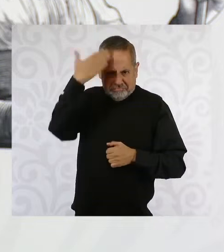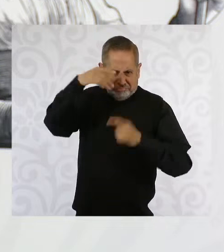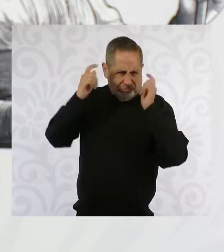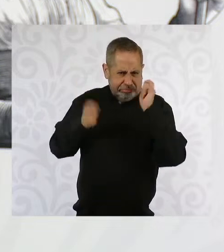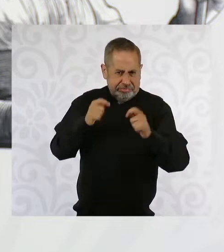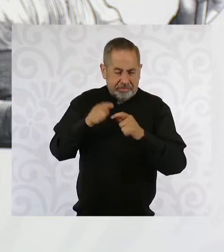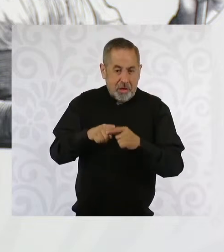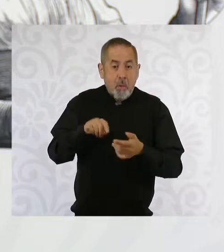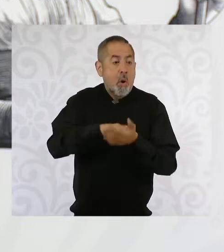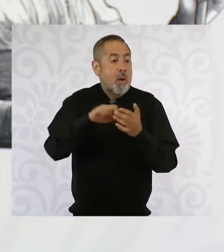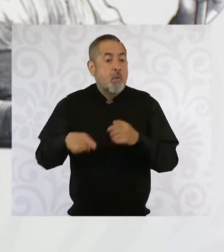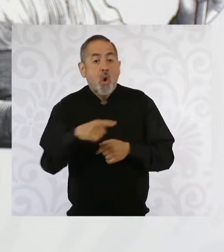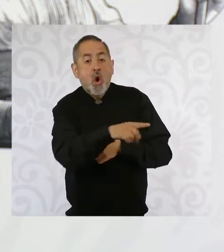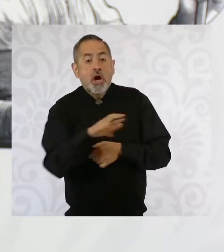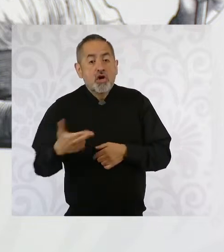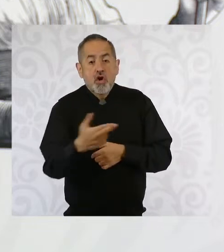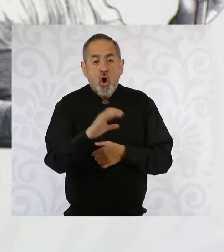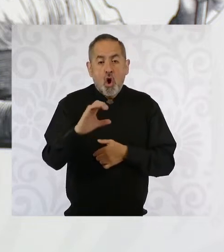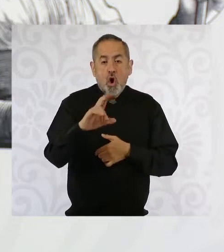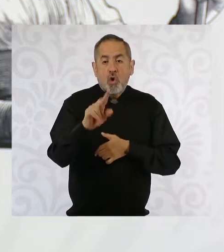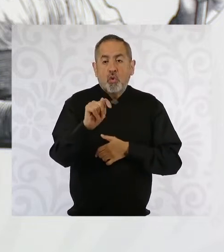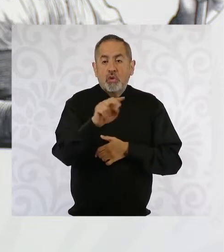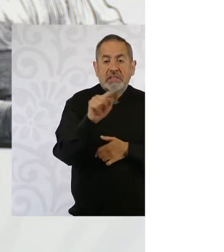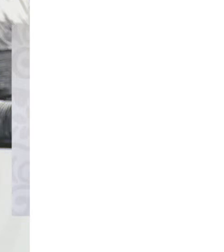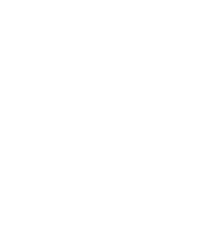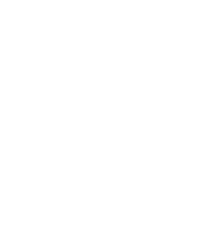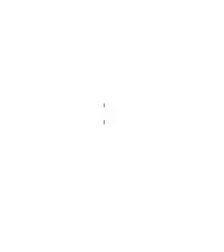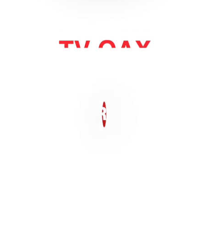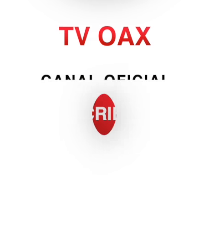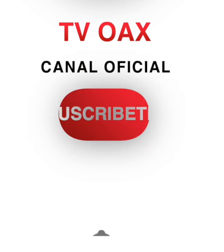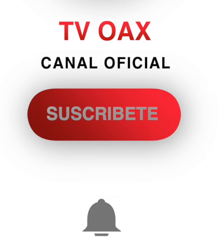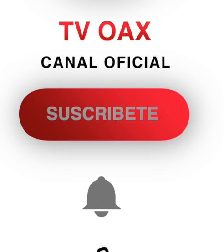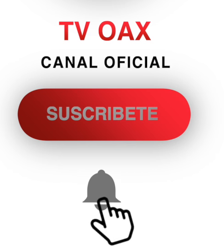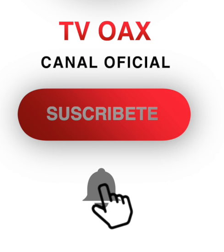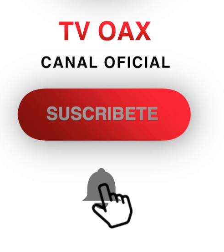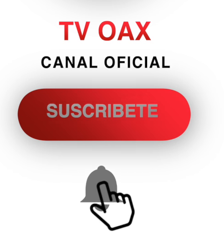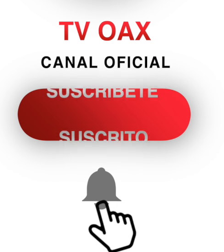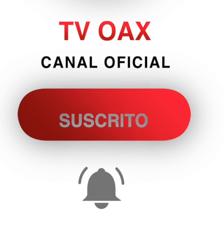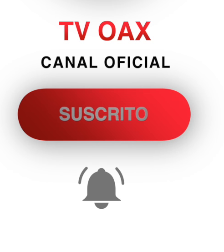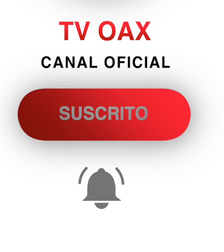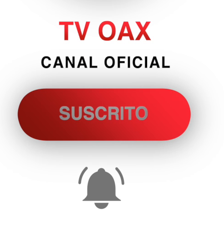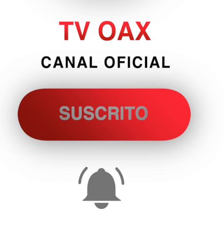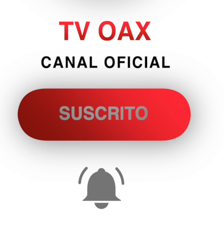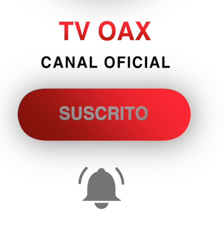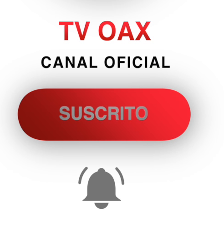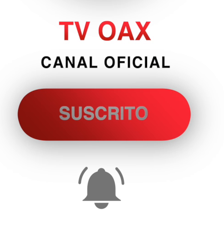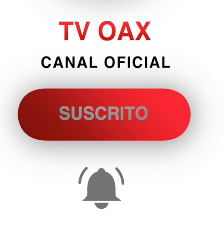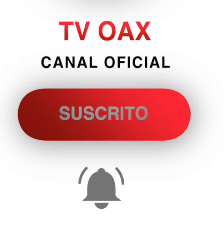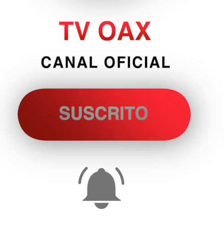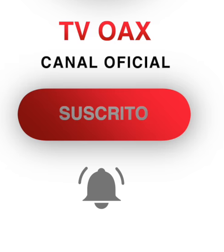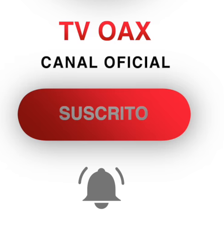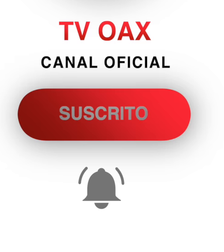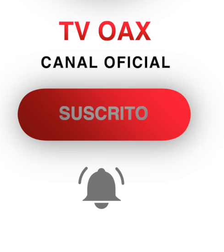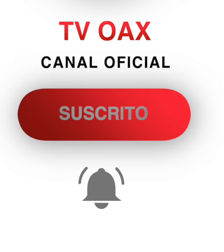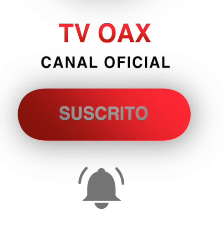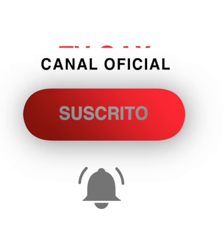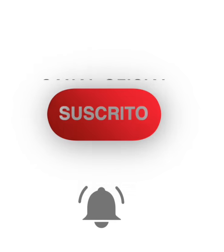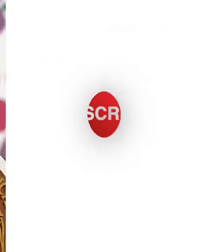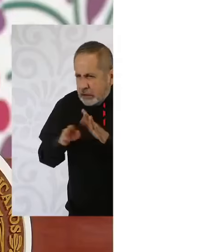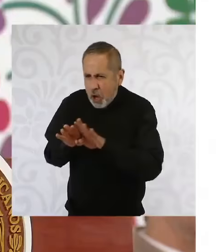sistema Cutzamala no se sintiera en la ciudad porque permitió distribuir el agua y disminuir